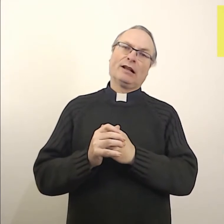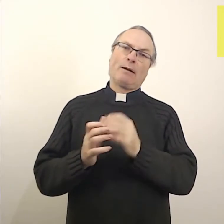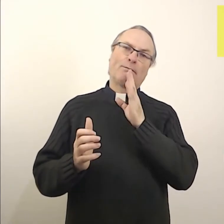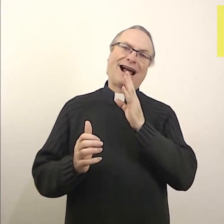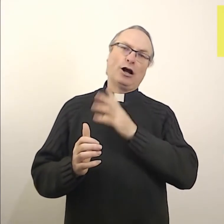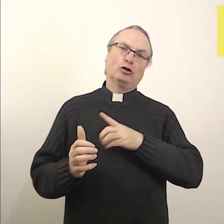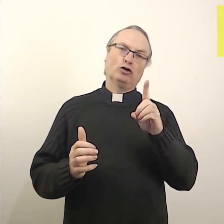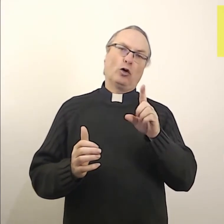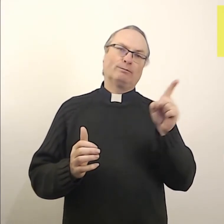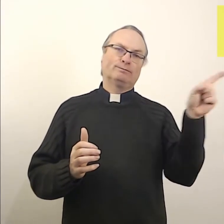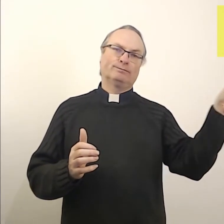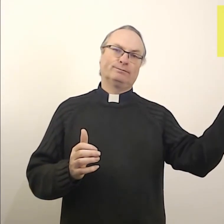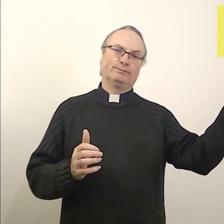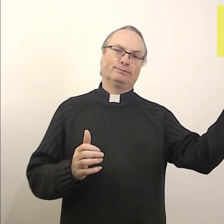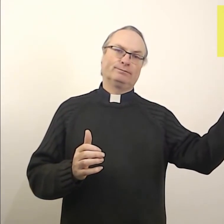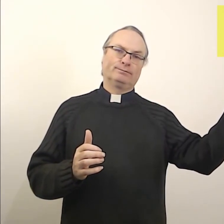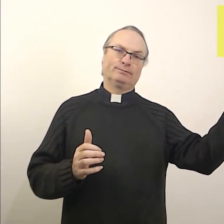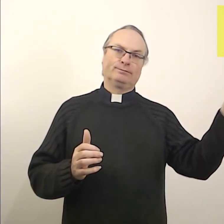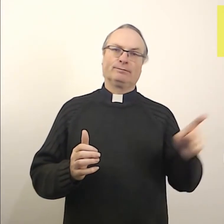La Parole de Dieu